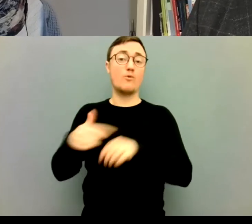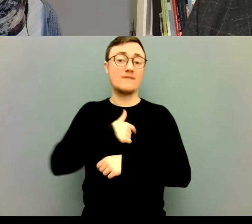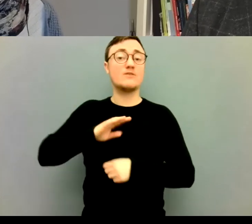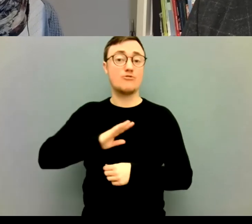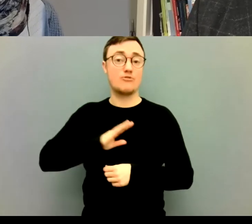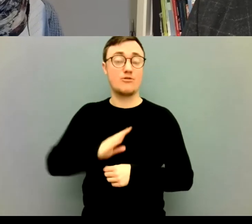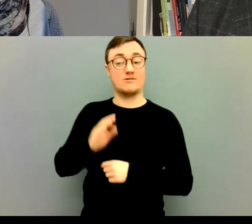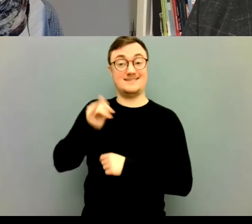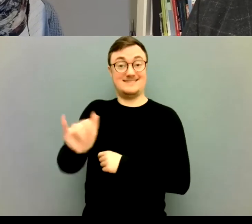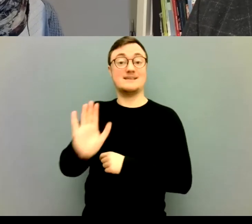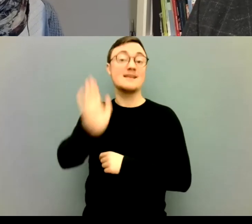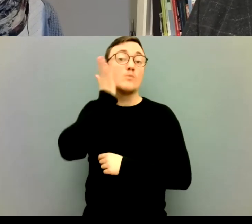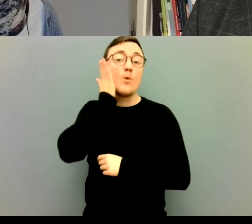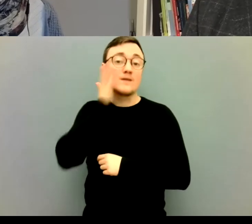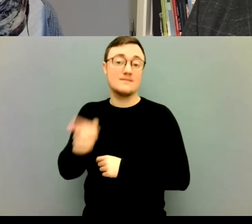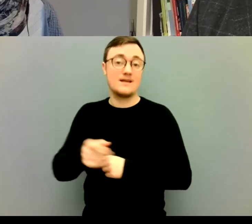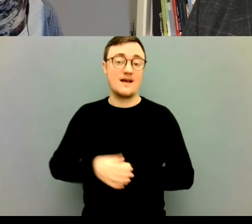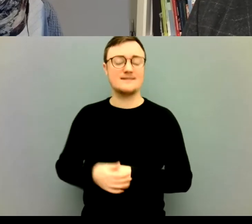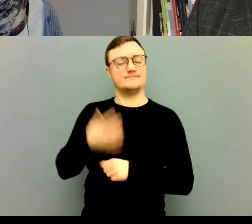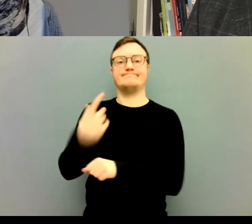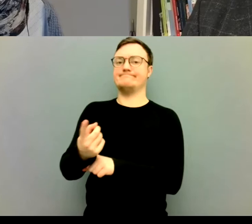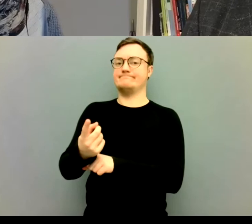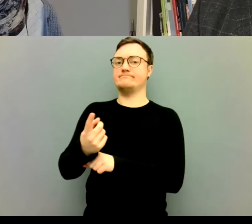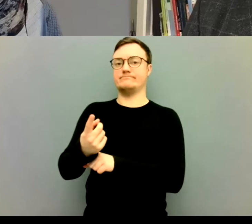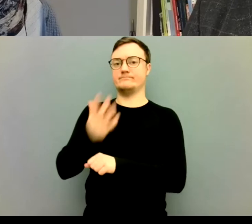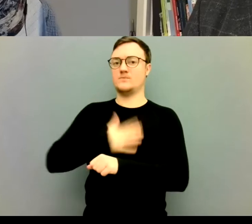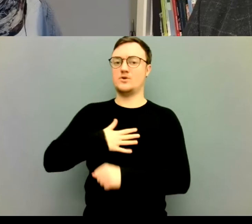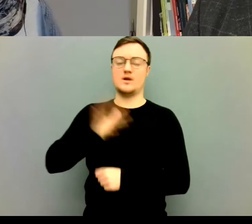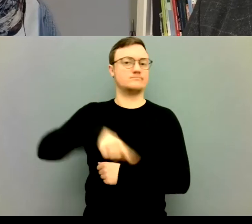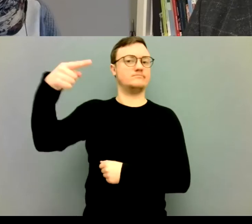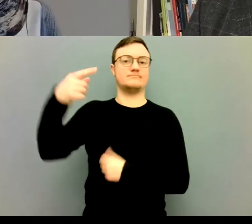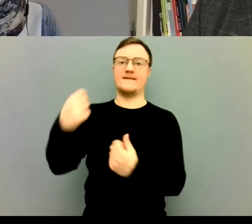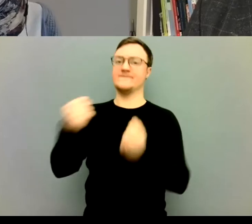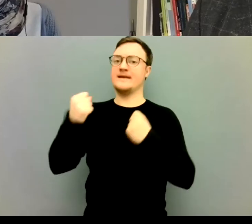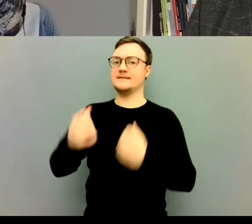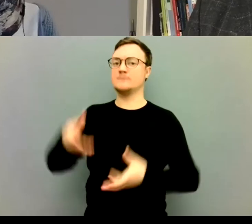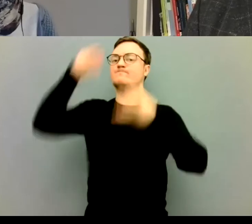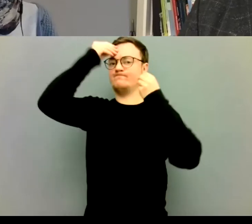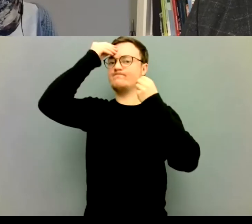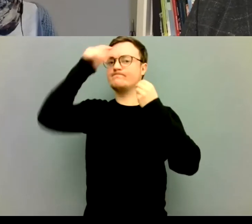möjliga sjukvården där de bor. Det ser jag som en otroligt viktig lärdom.